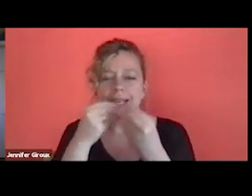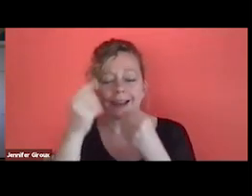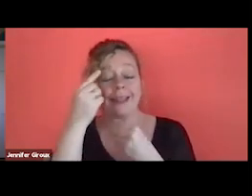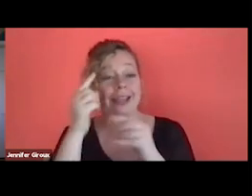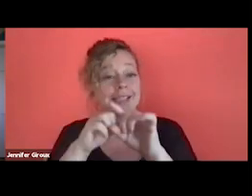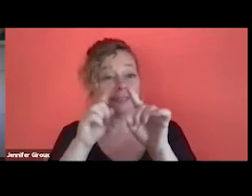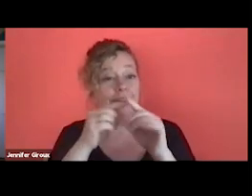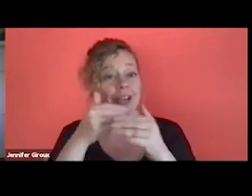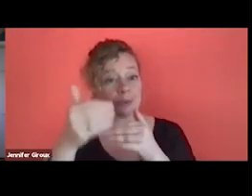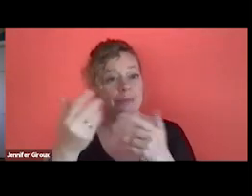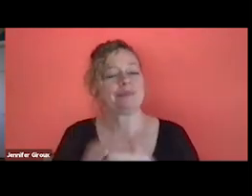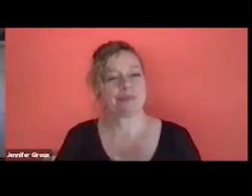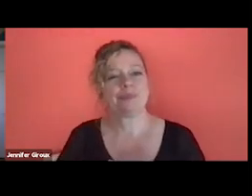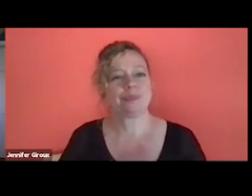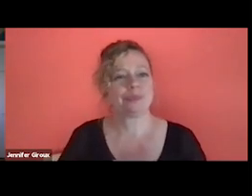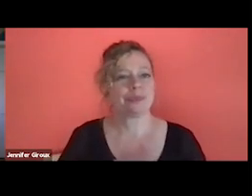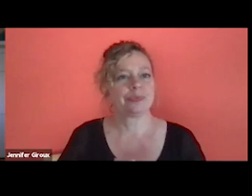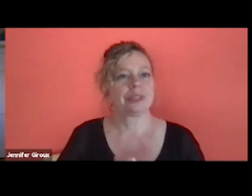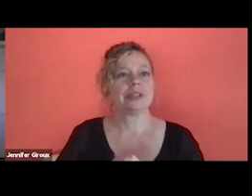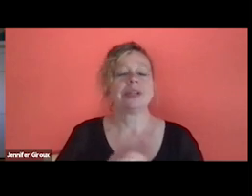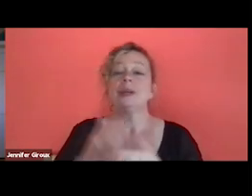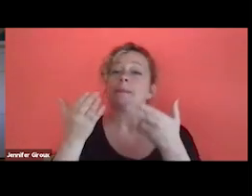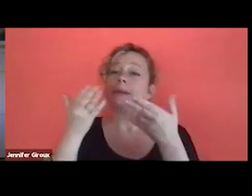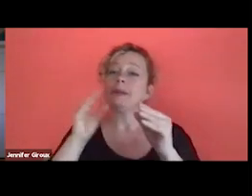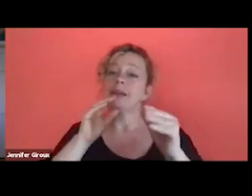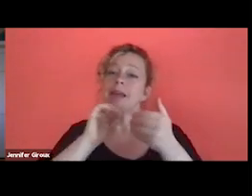Siguiente diapositiva. También puede ser la forma en que mueves tu cuerpo de manera diferente.